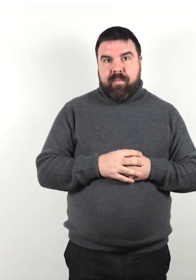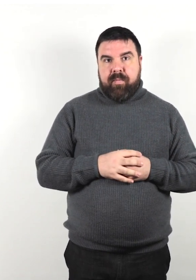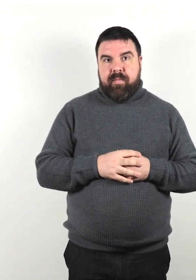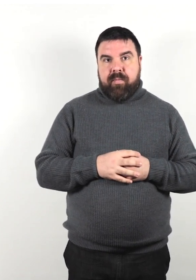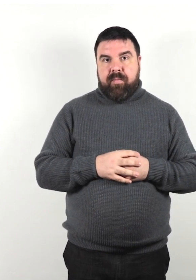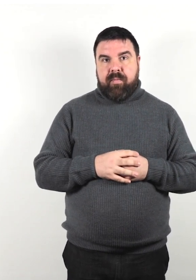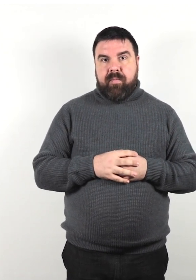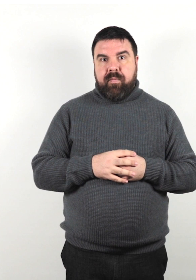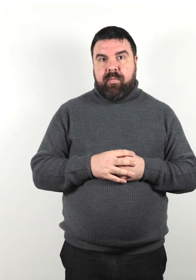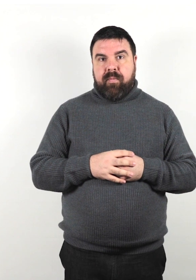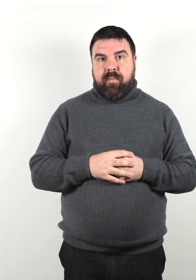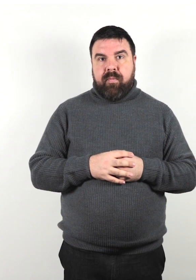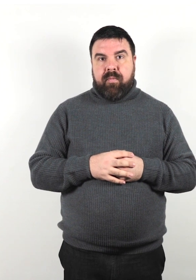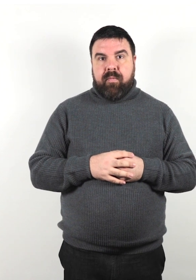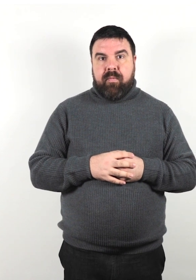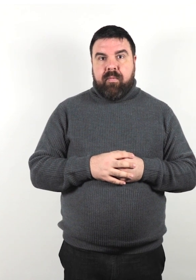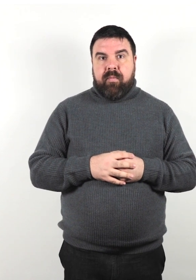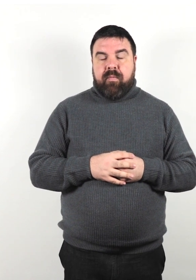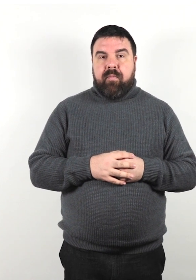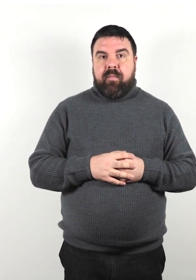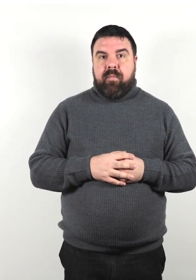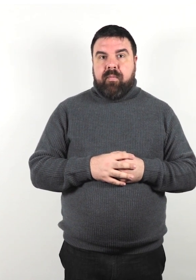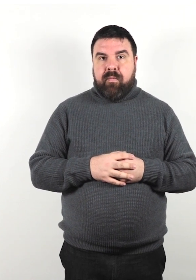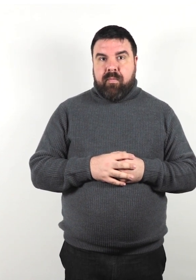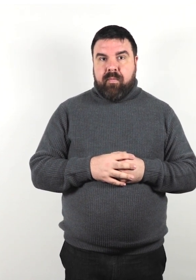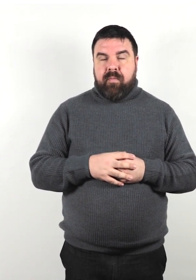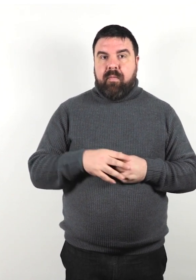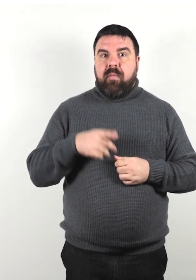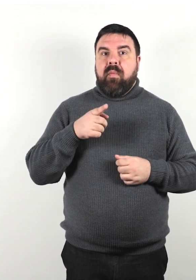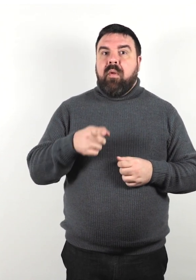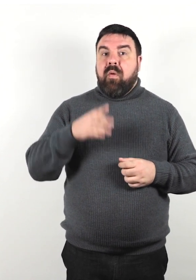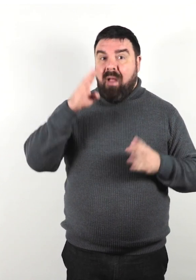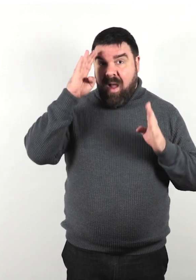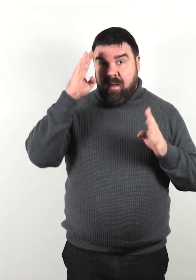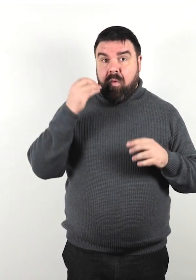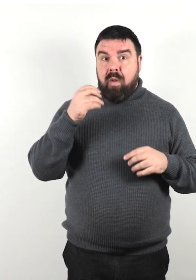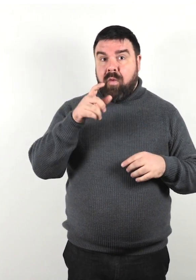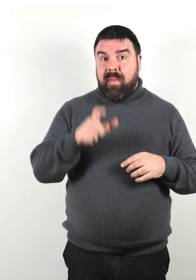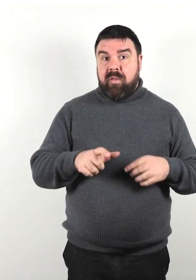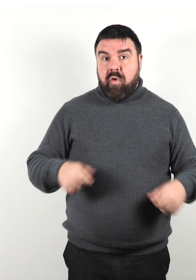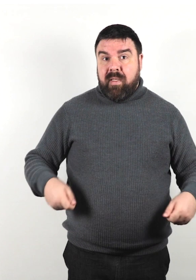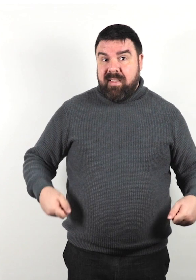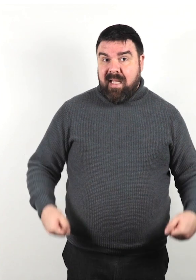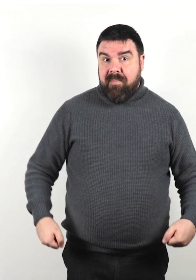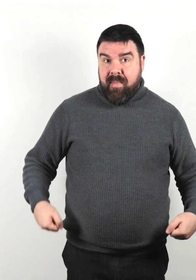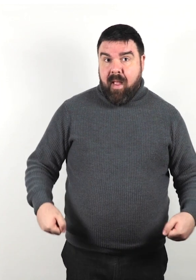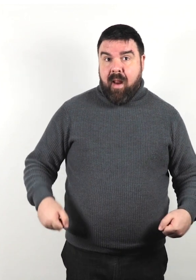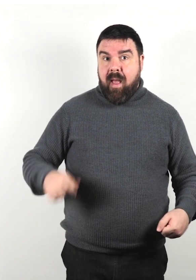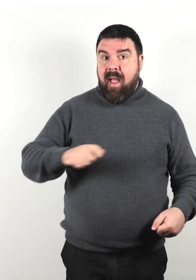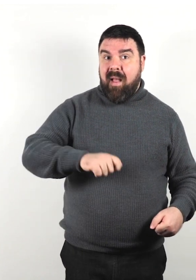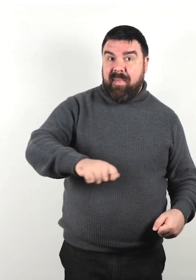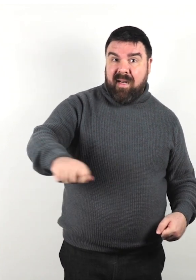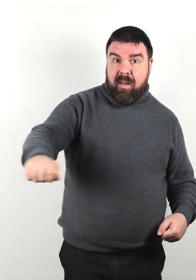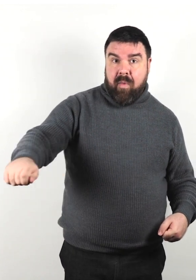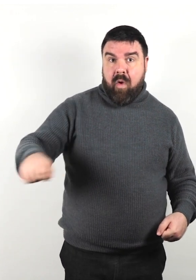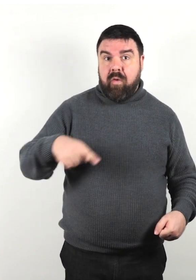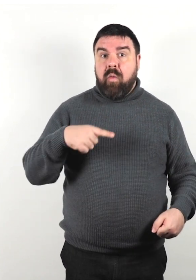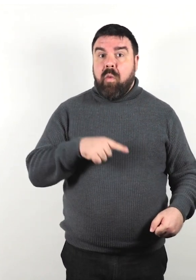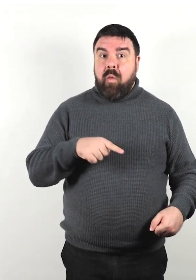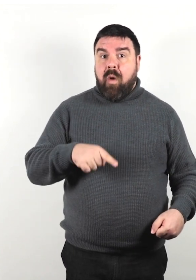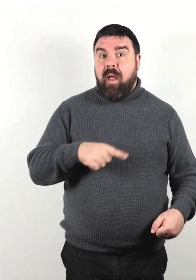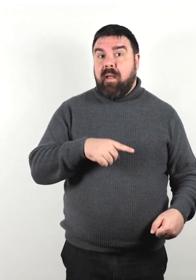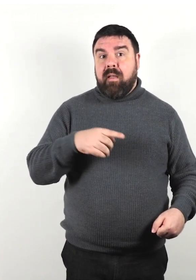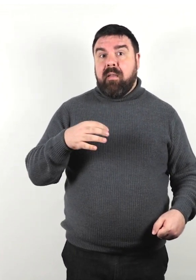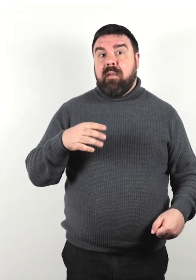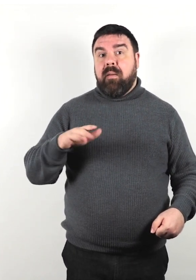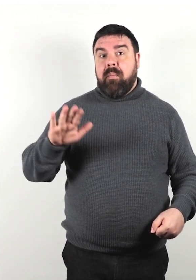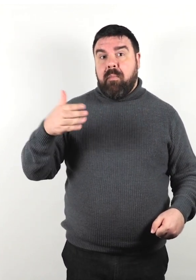Fai attenzione quando aiuti una persona che usa le stampelle ad aprire una porta, perché lui/lei si appoggerà su di esse per aprirla.